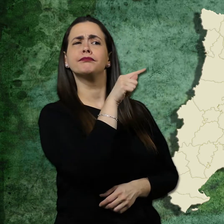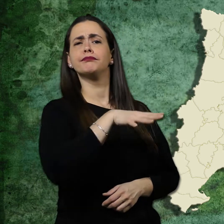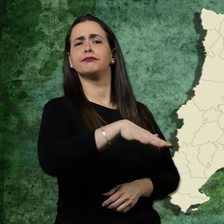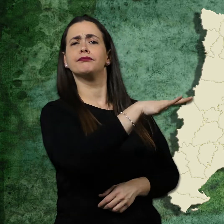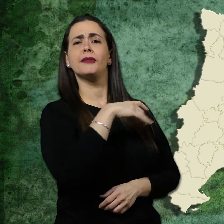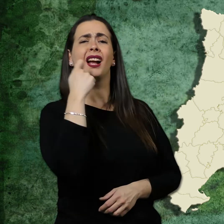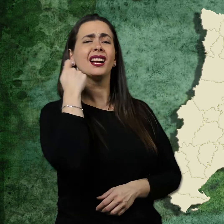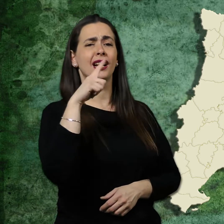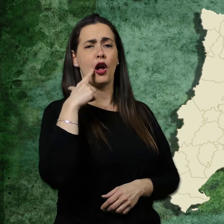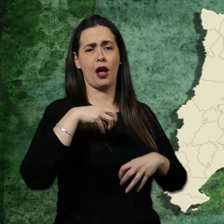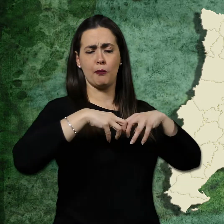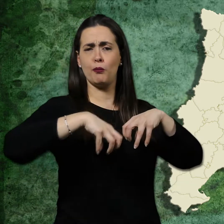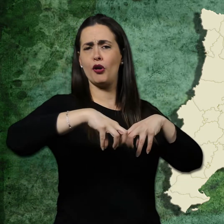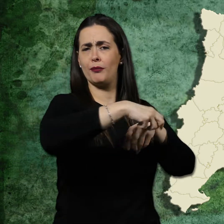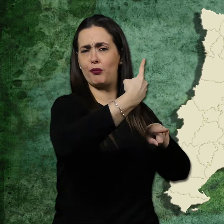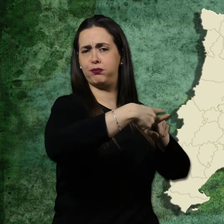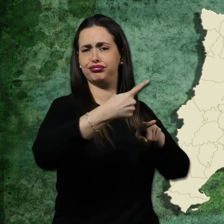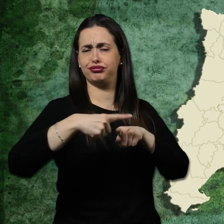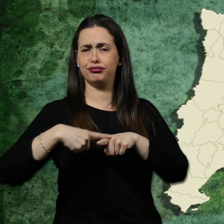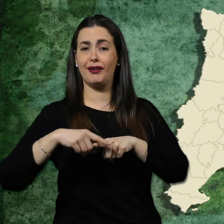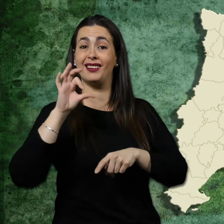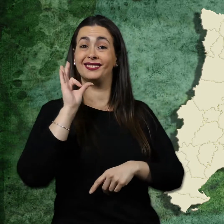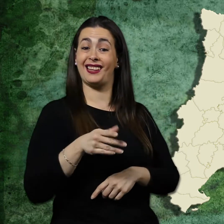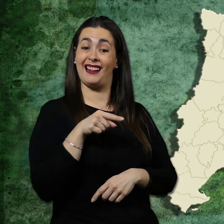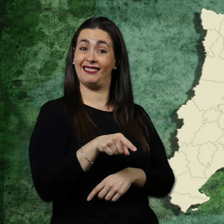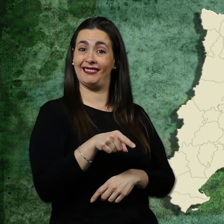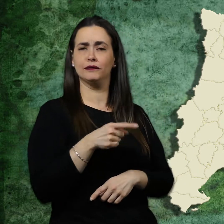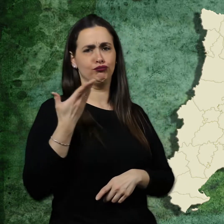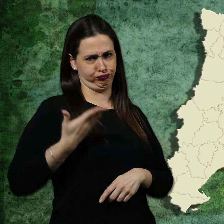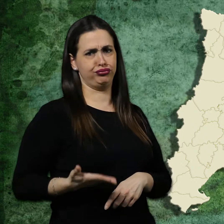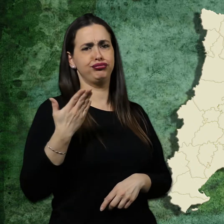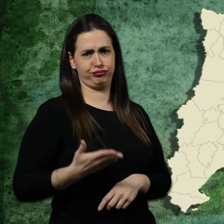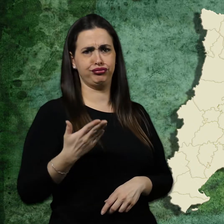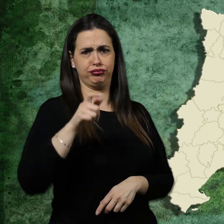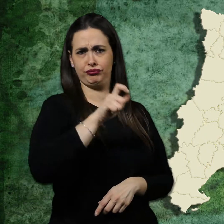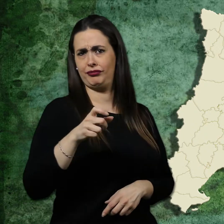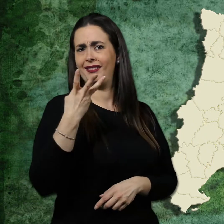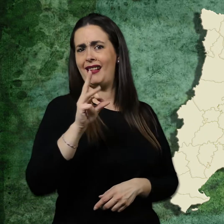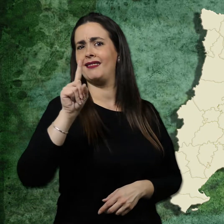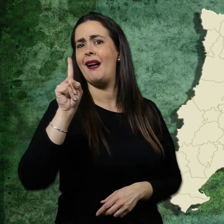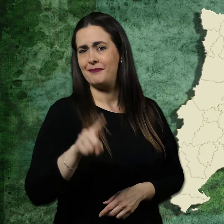Destacat: Salt és, amb uns 30.000 habitants, un dels municipis més importants del Gironès.